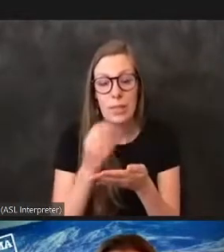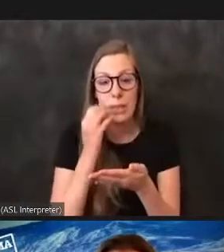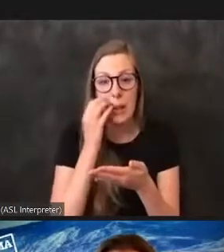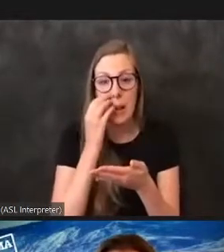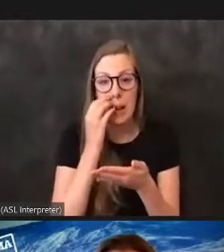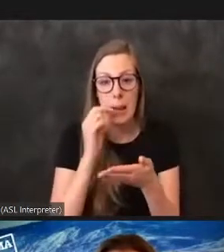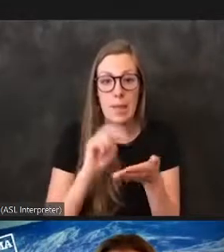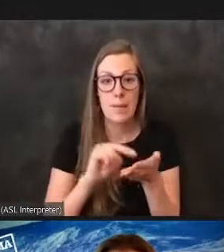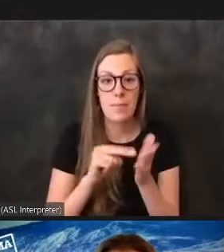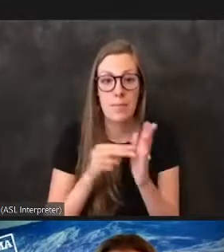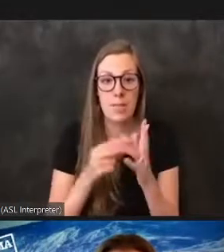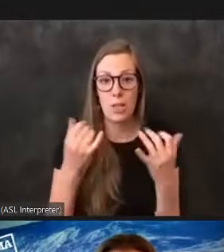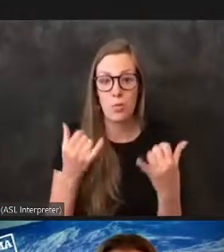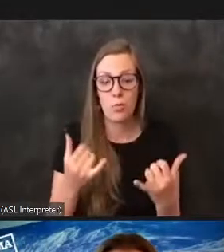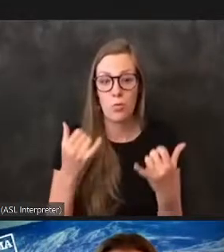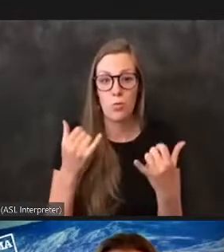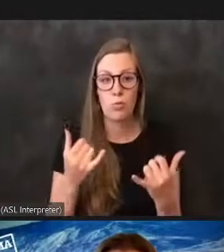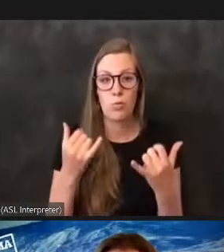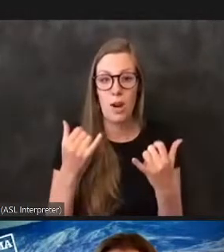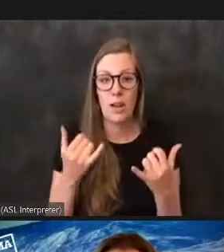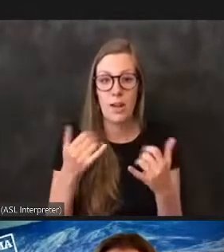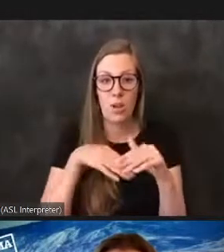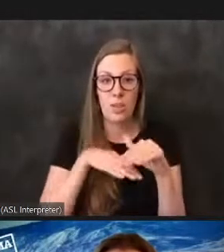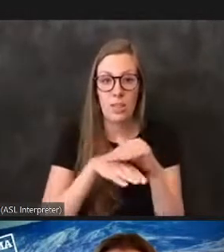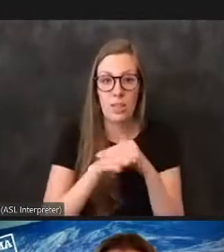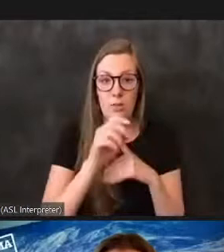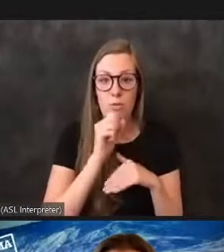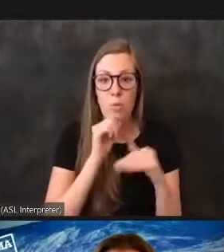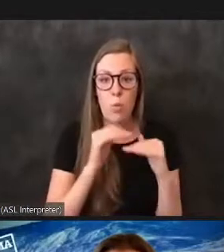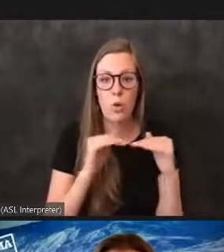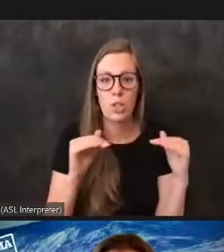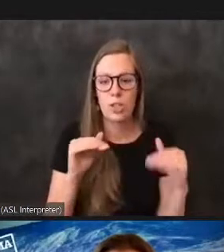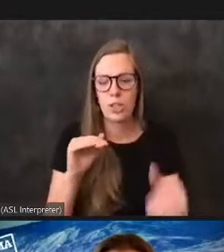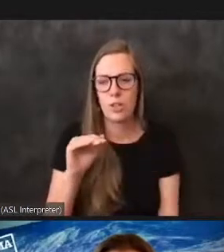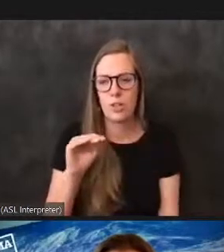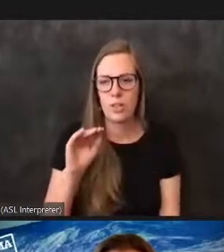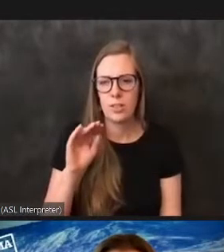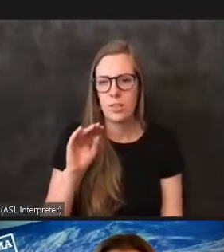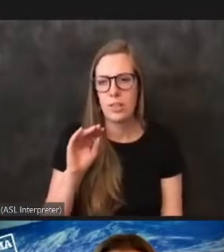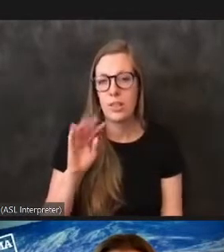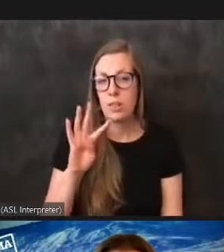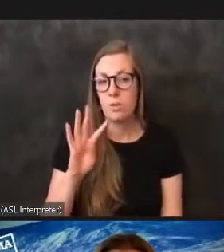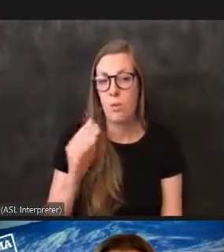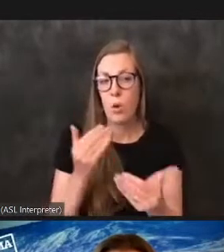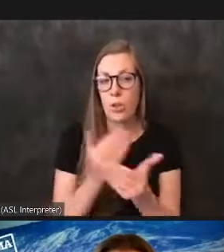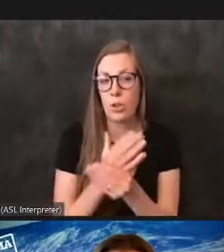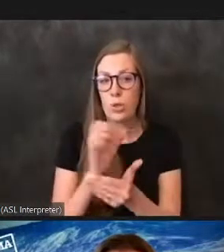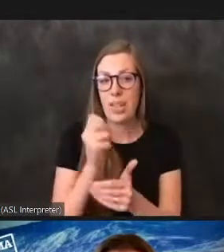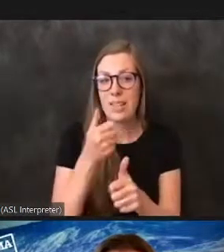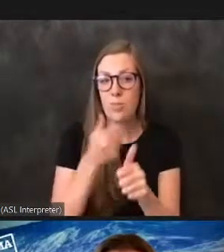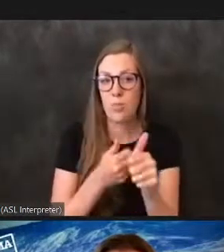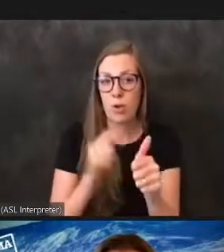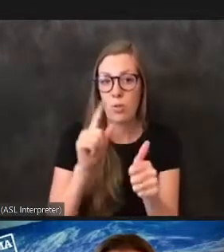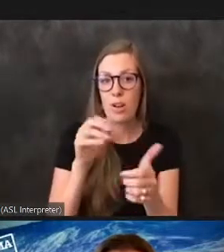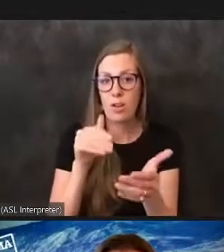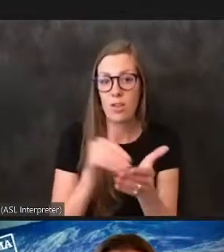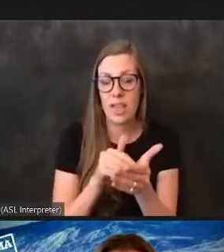Entonces, en otras palabras, en el techo pagar ya a nivel naranja en cuatro casos por cien mil por día.